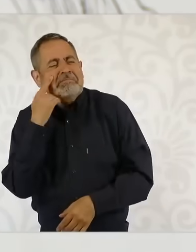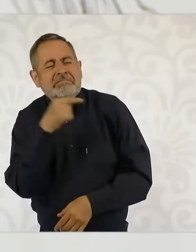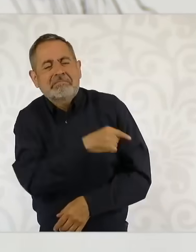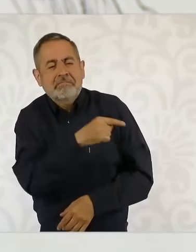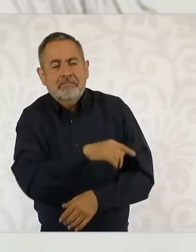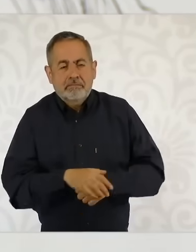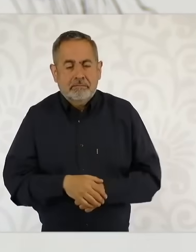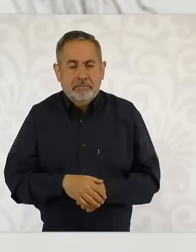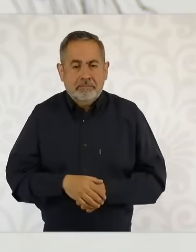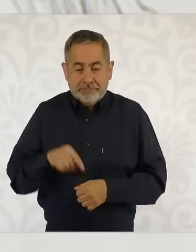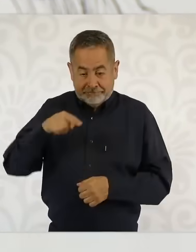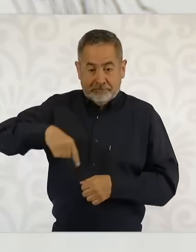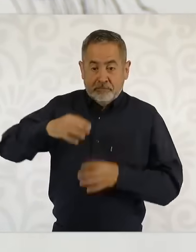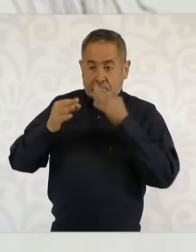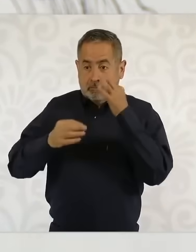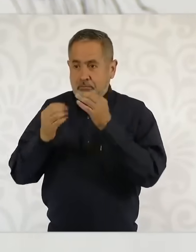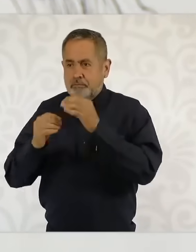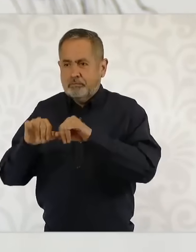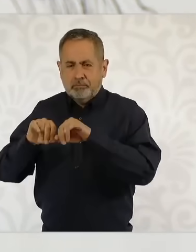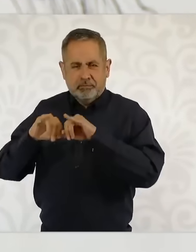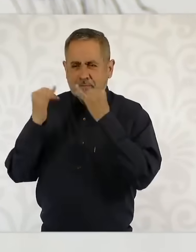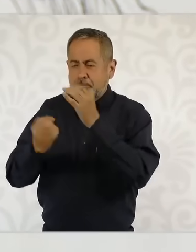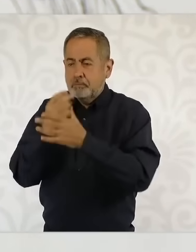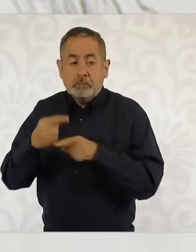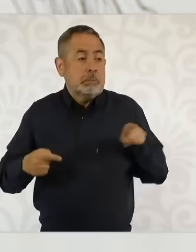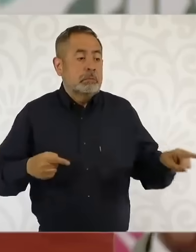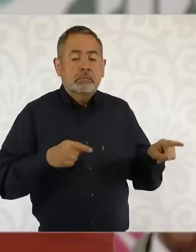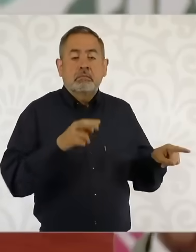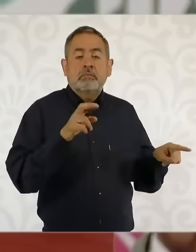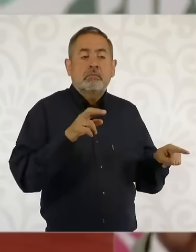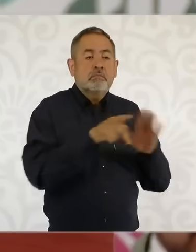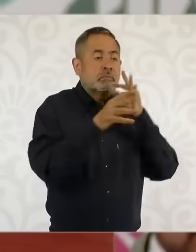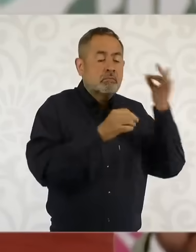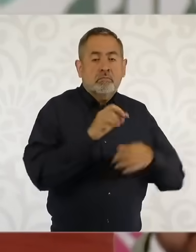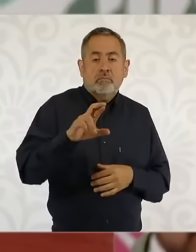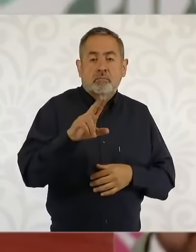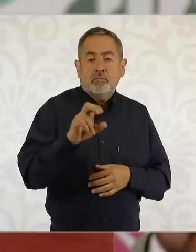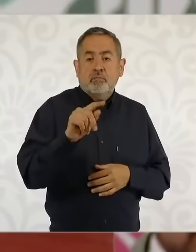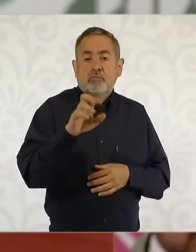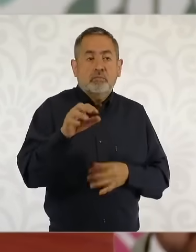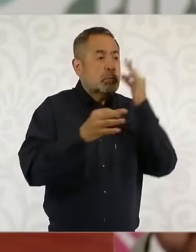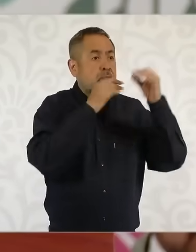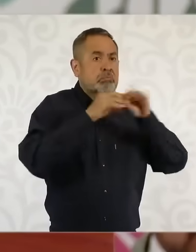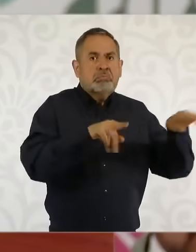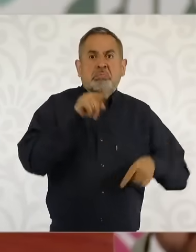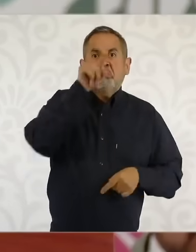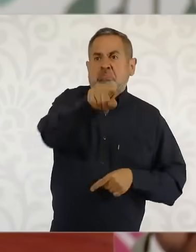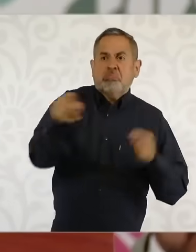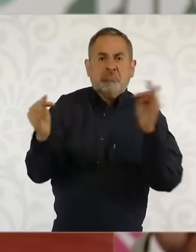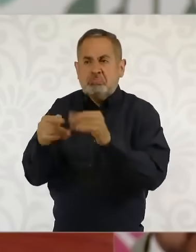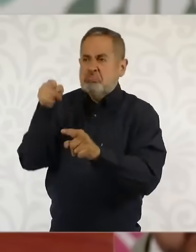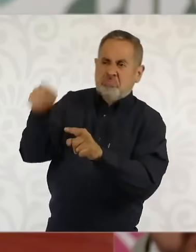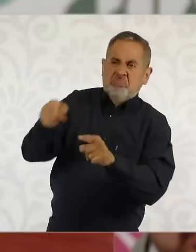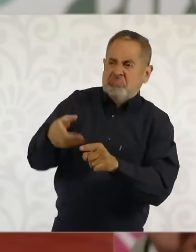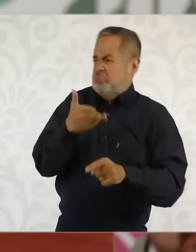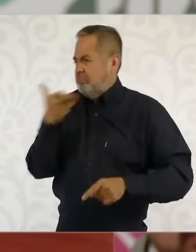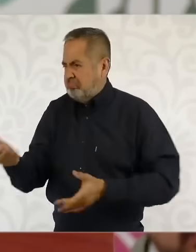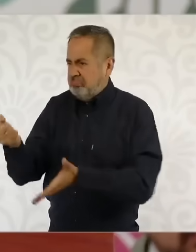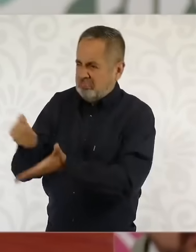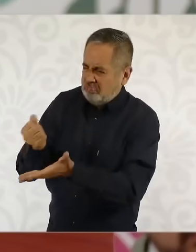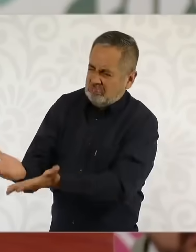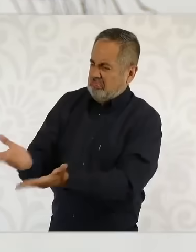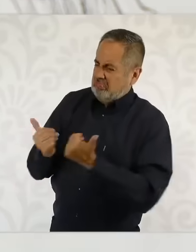sale una nota de creo que fue Reuters ¿no diciendo que nos estaban pidiendo que este diéramos eh ¿qué